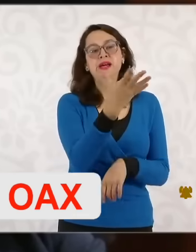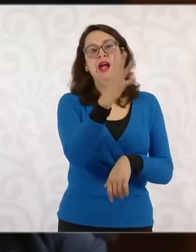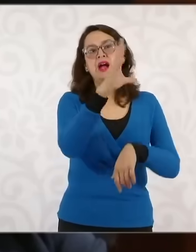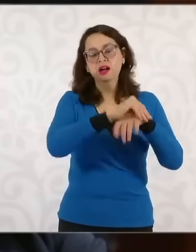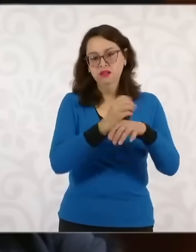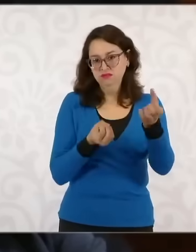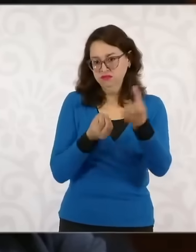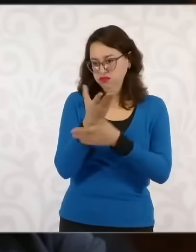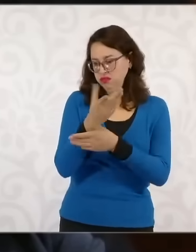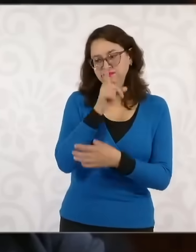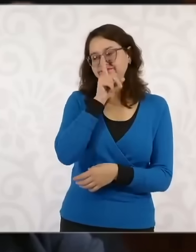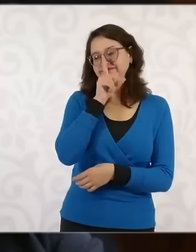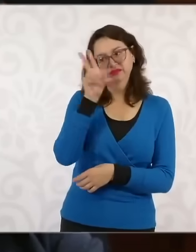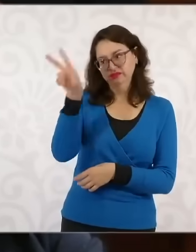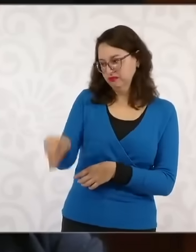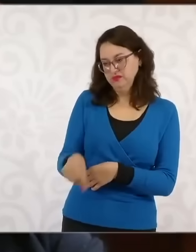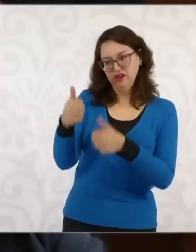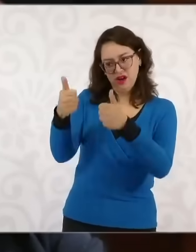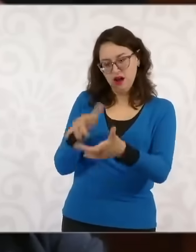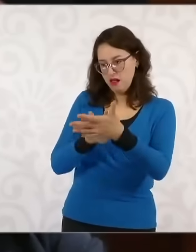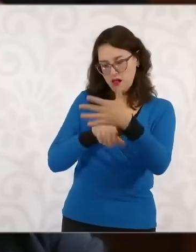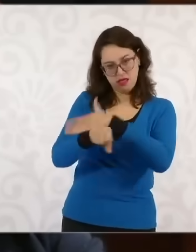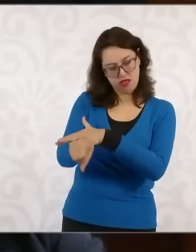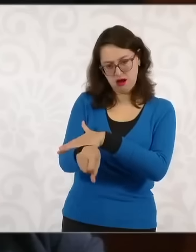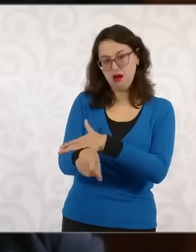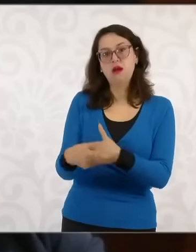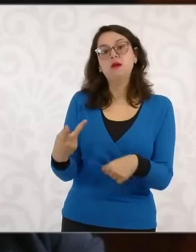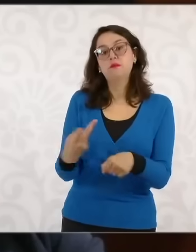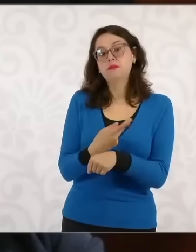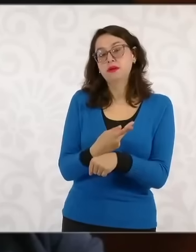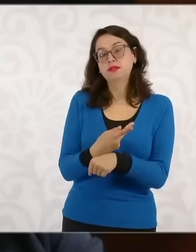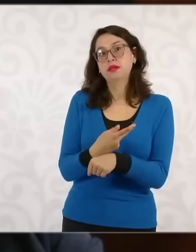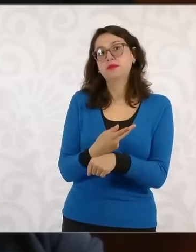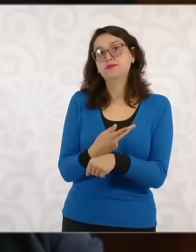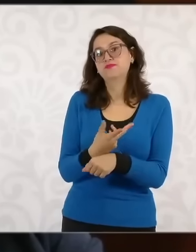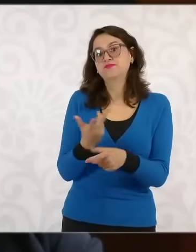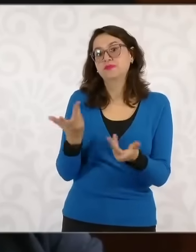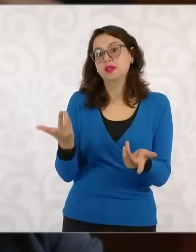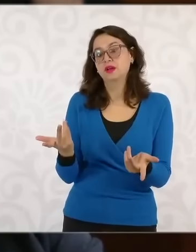pues también estaría eh o sería importante para el pueblo de México saber qué ha pasado